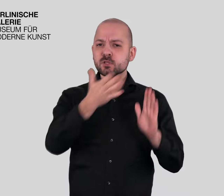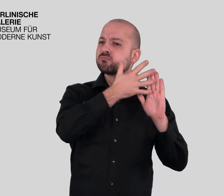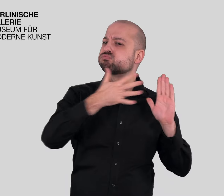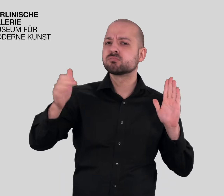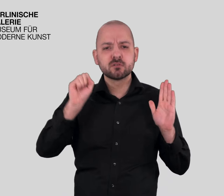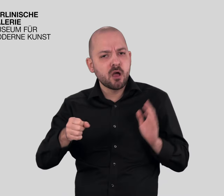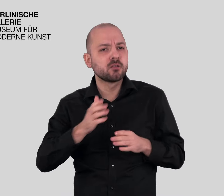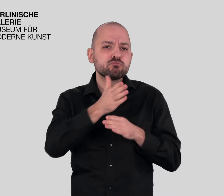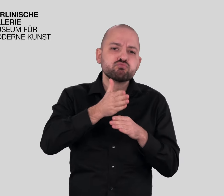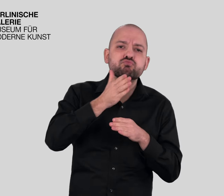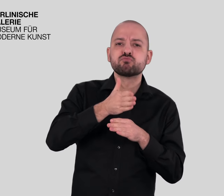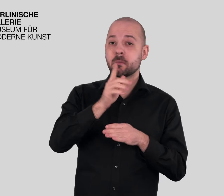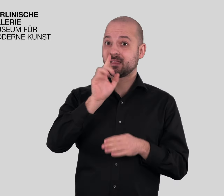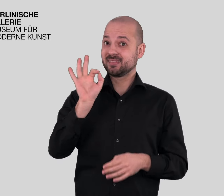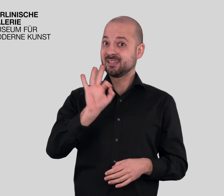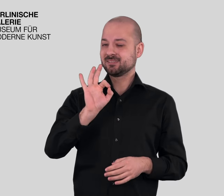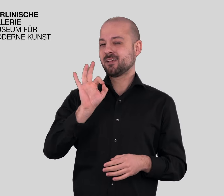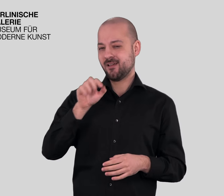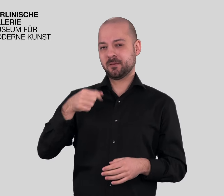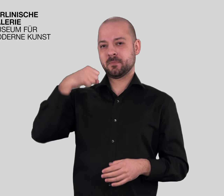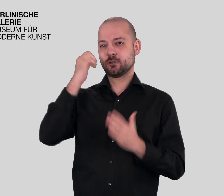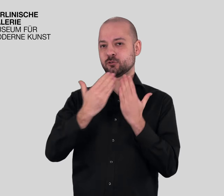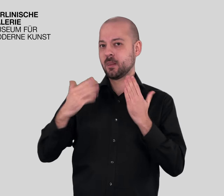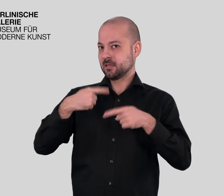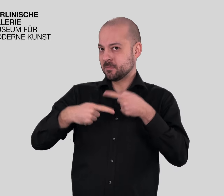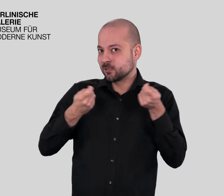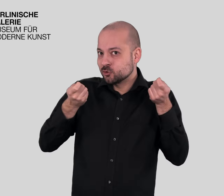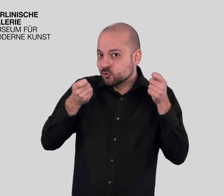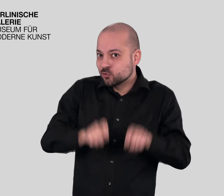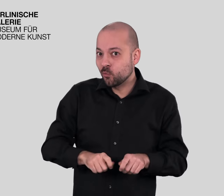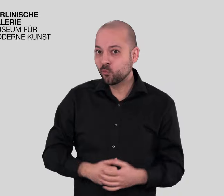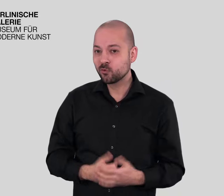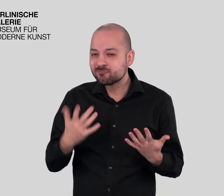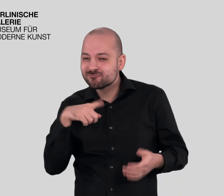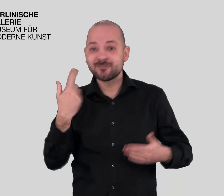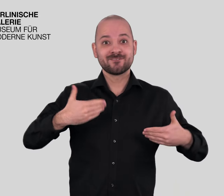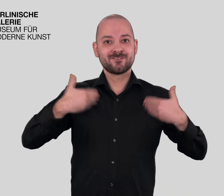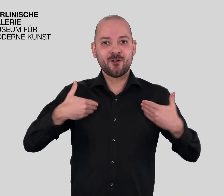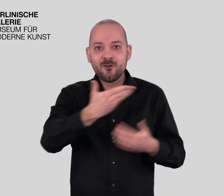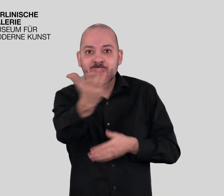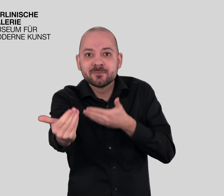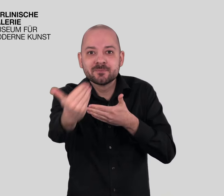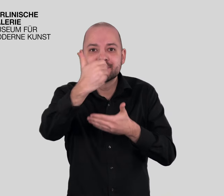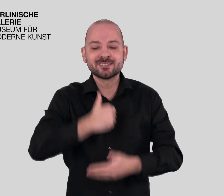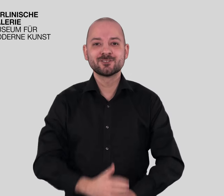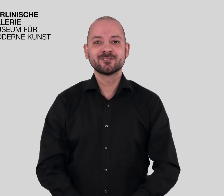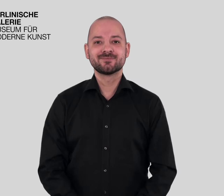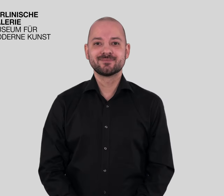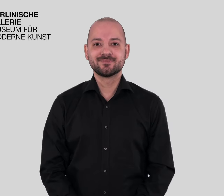Die Berlinische Galerie bleibt immer Dienstags geschlossen. Wir freuen uns sehr auf Ihren Besuch.